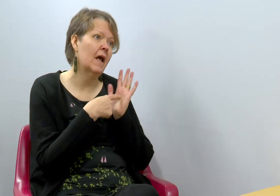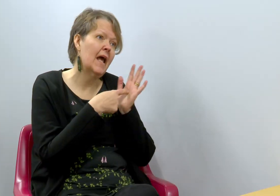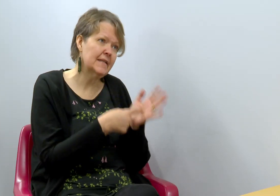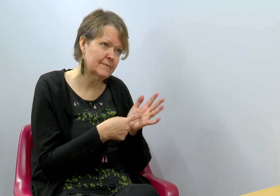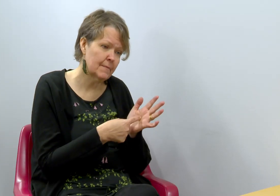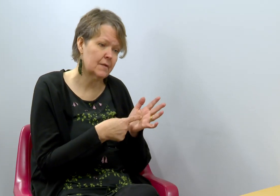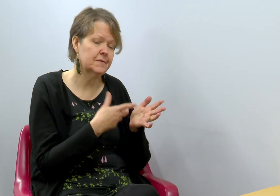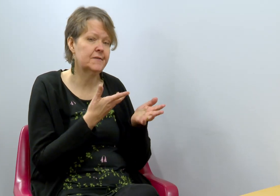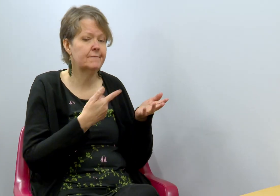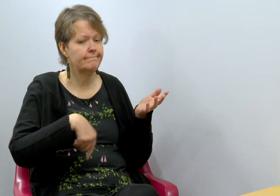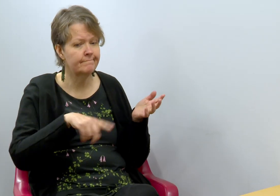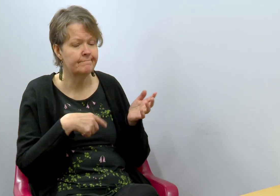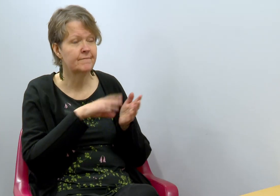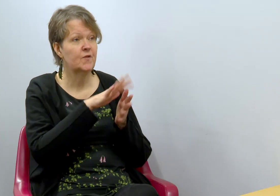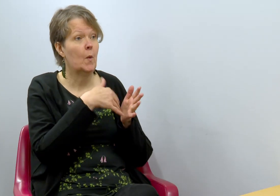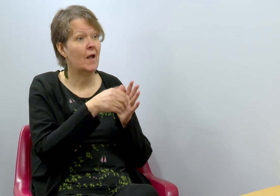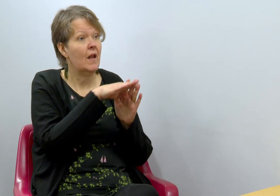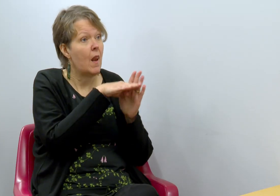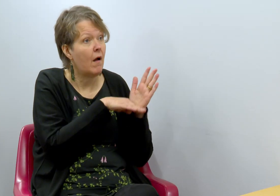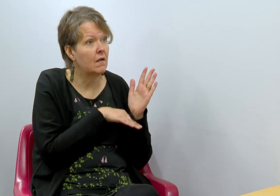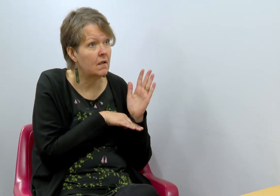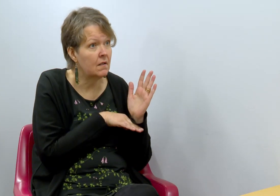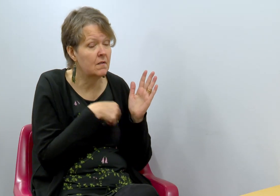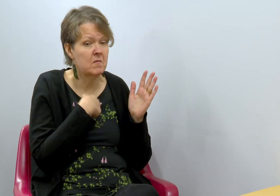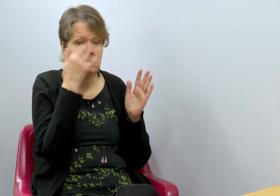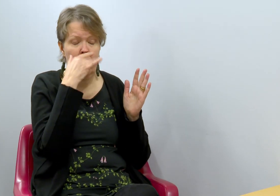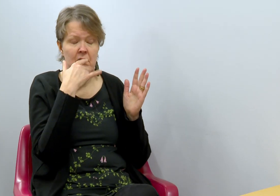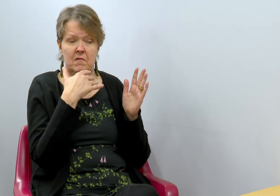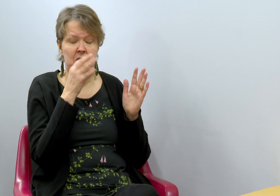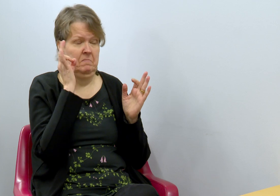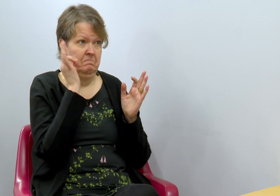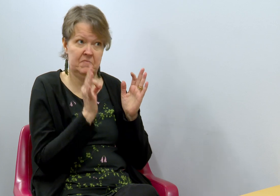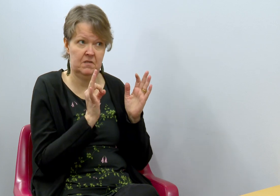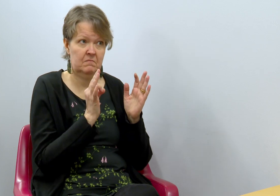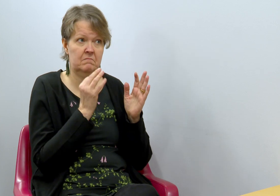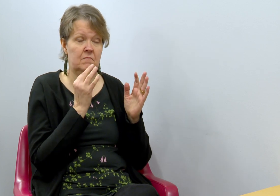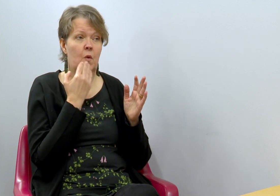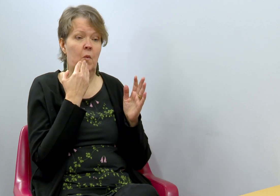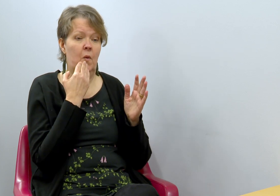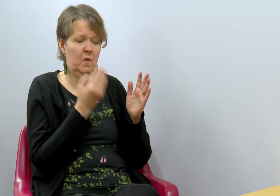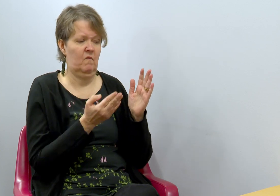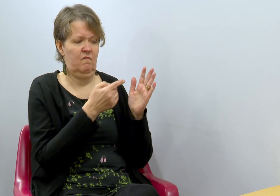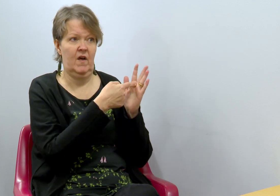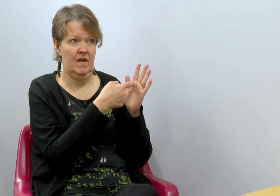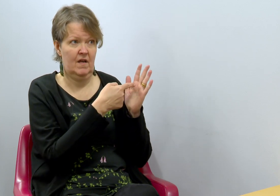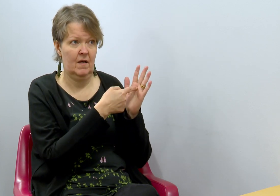Meidän nähdäksemme esimerkiksi viittomakielilaki on oikein hyvin laadittu.